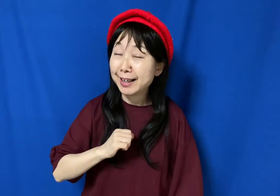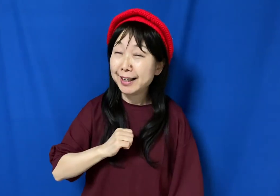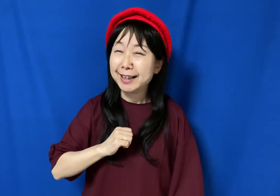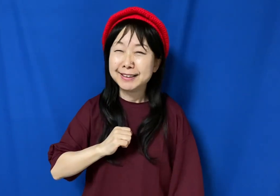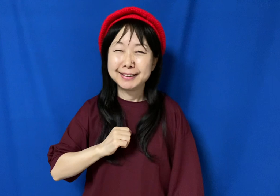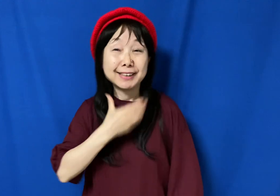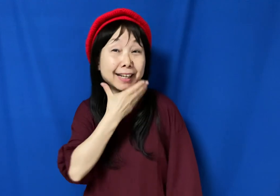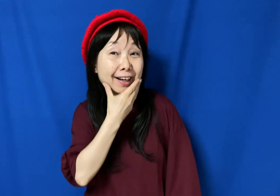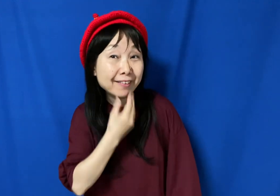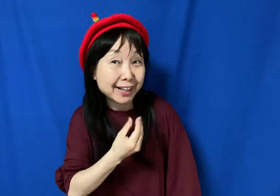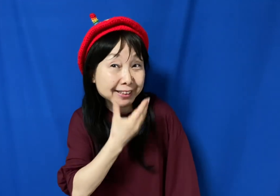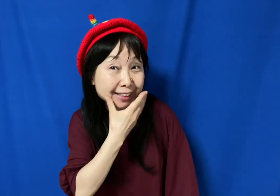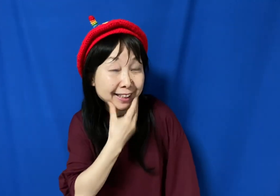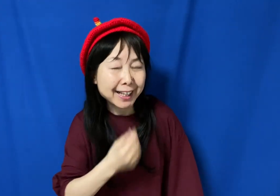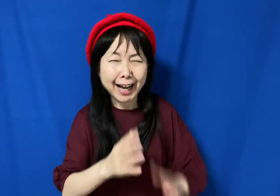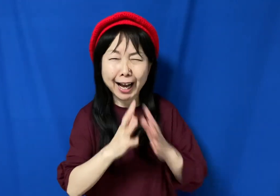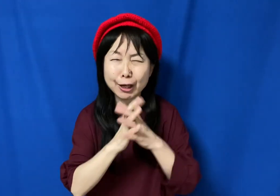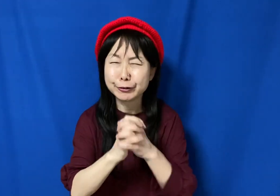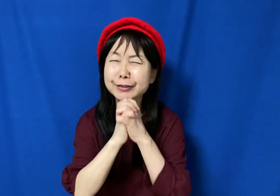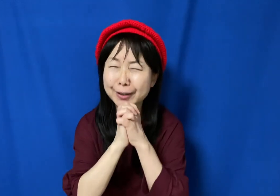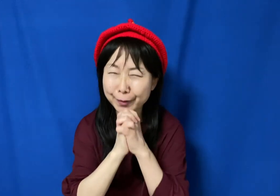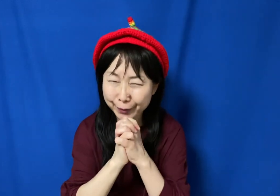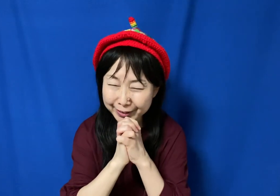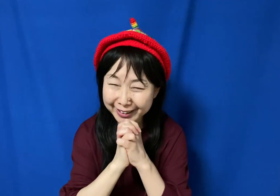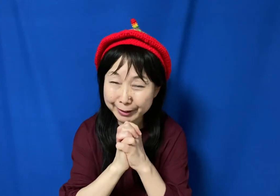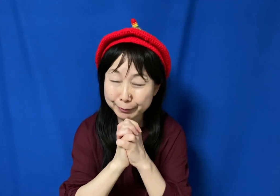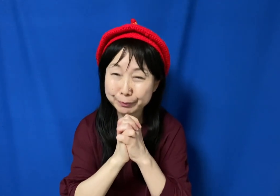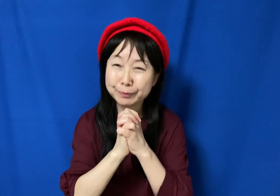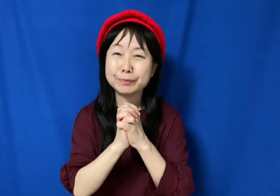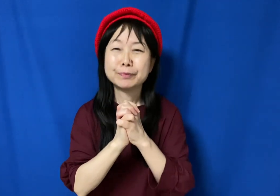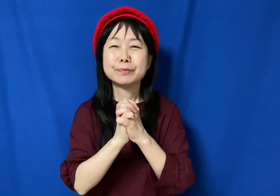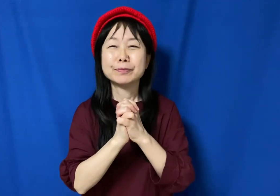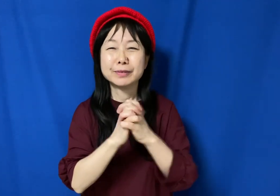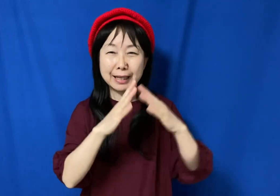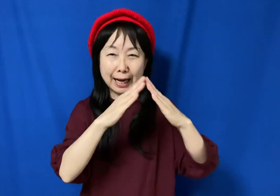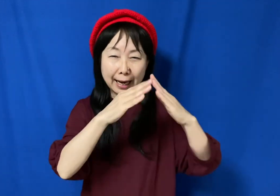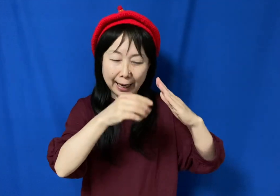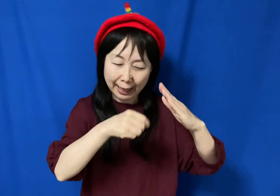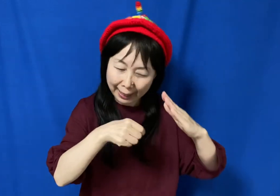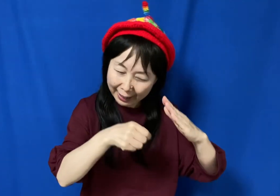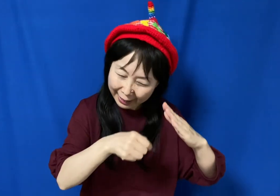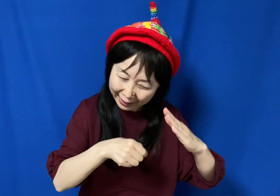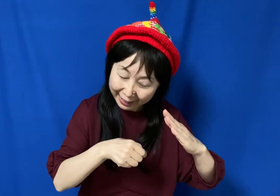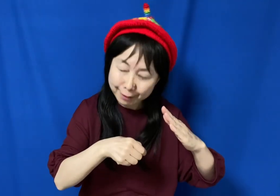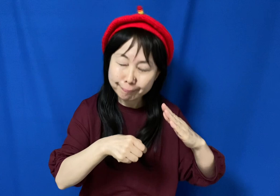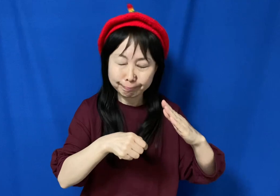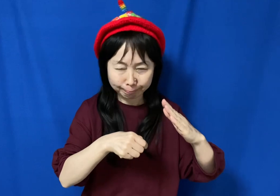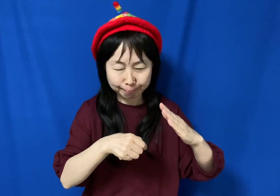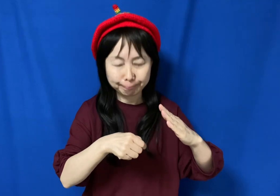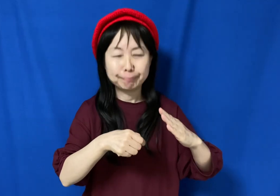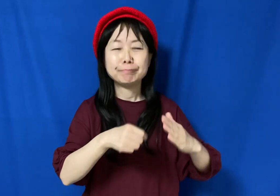幸せであるように 宿題はなるべく（手話：宿題・うなずく）